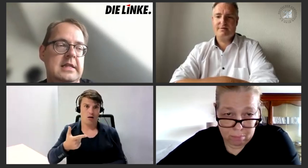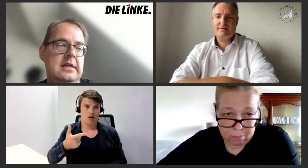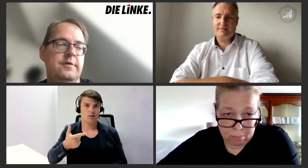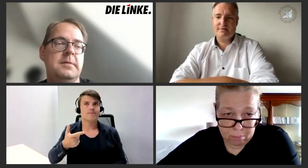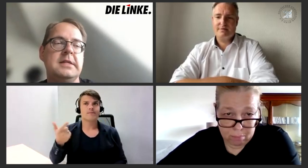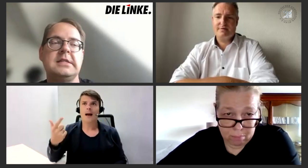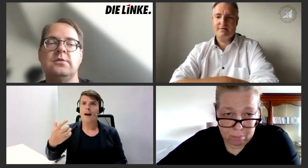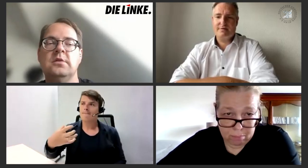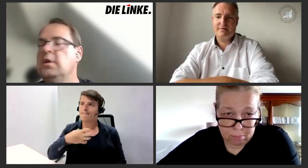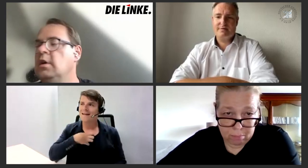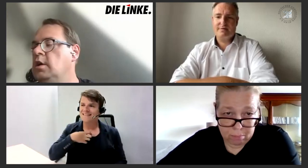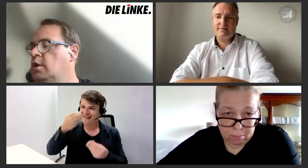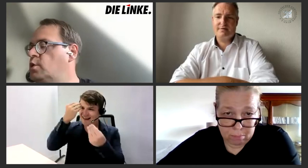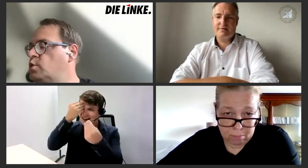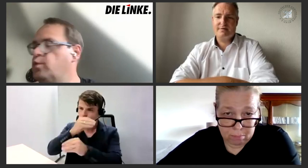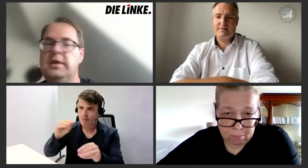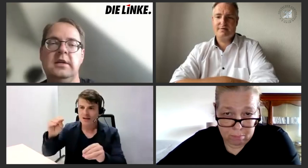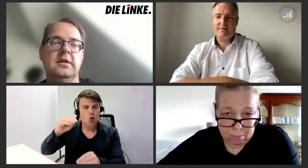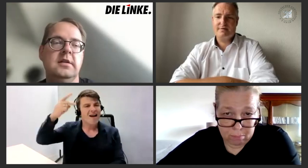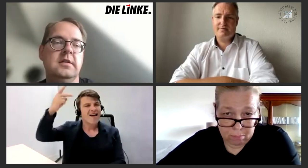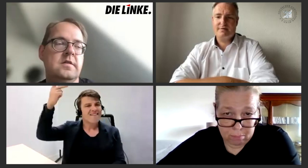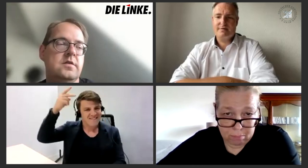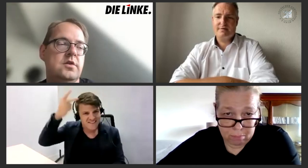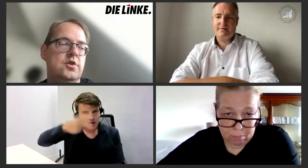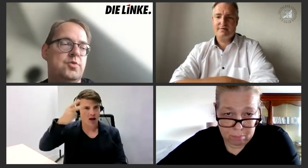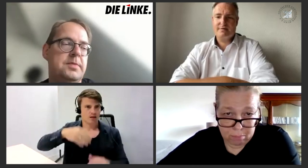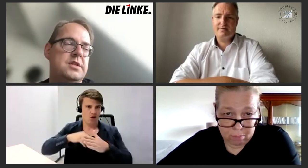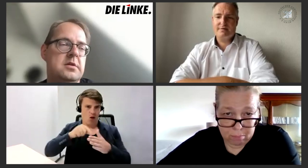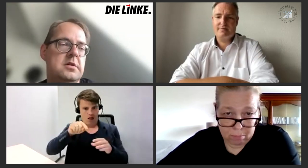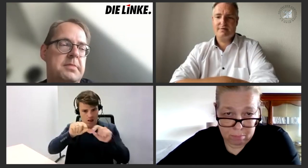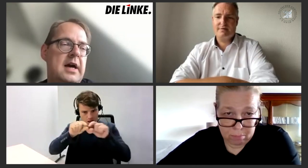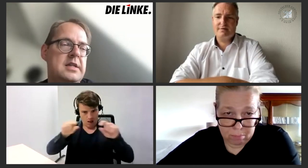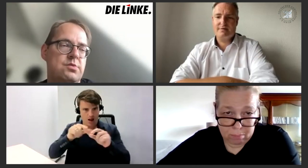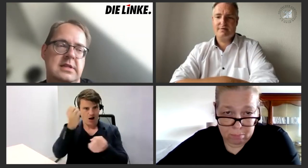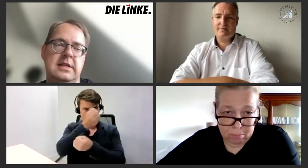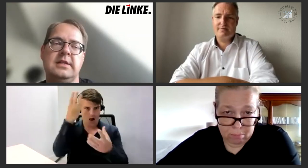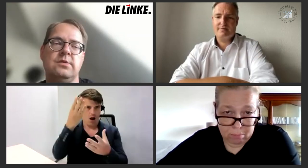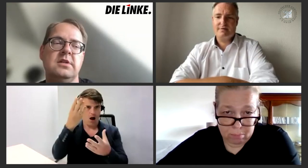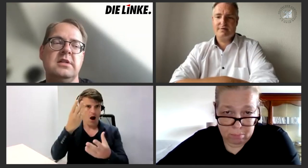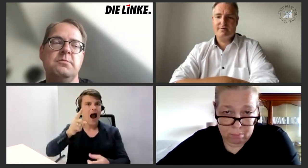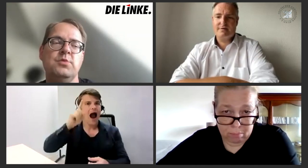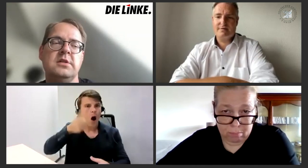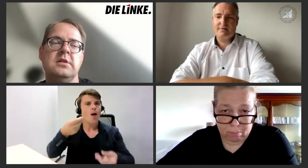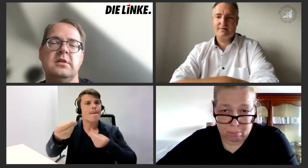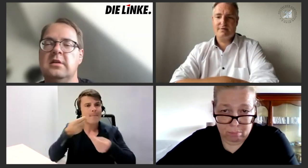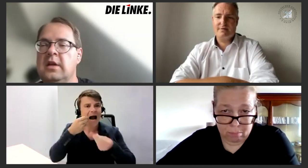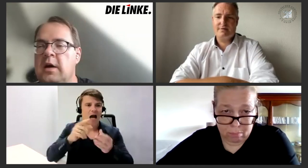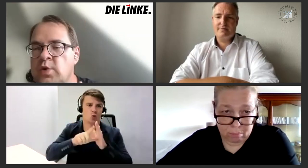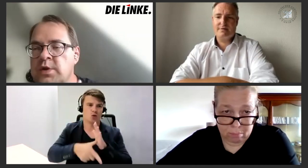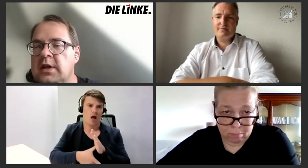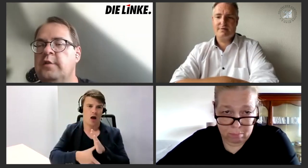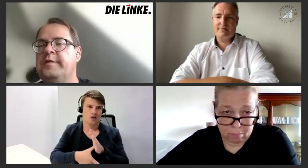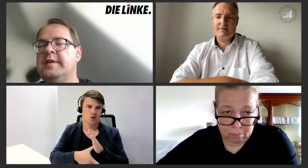verständliche Patienteninformationen, sowie entsprechende Beratungsleistungen. Diese müssen